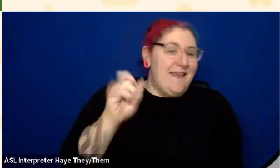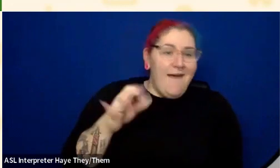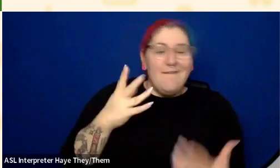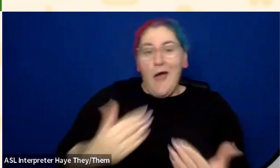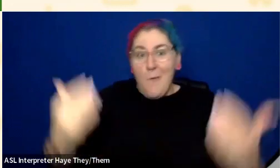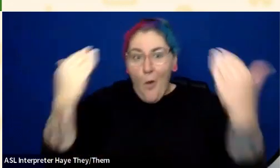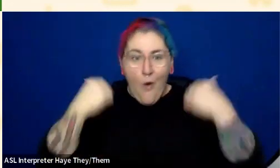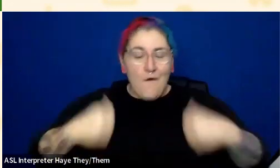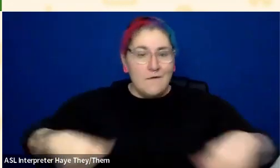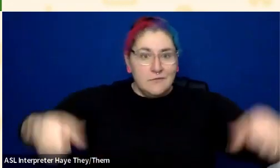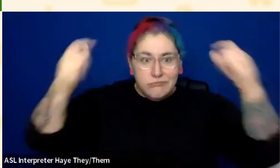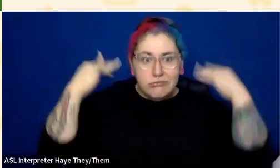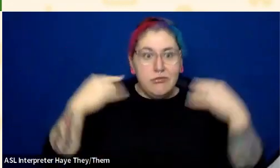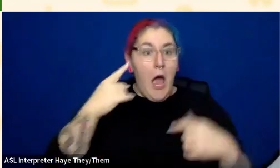de animación es que me mareará un poco.